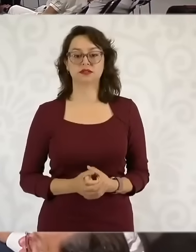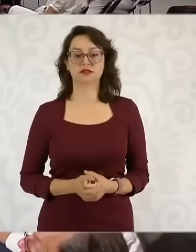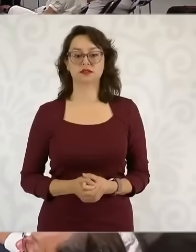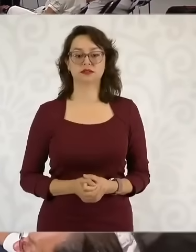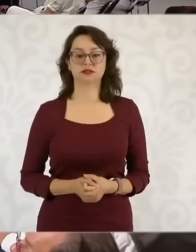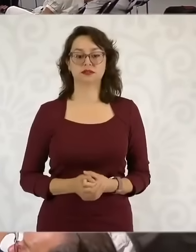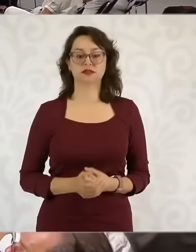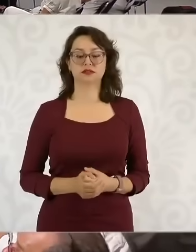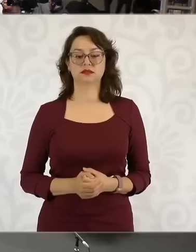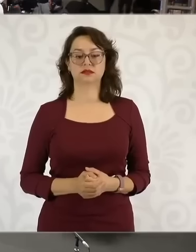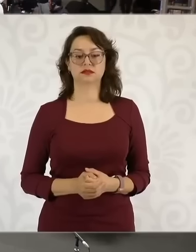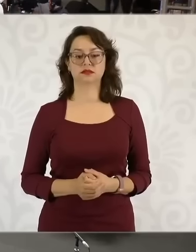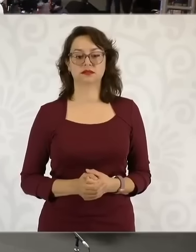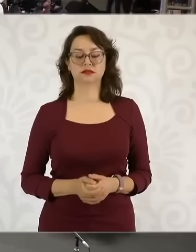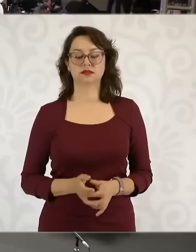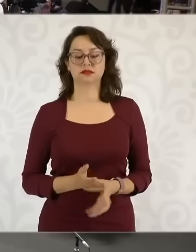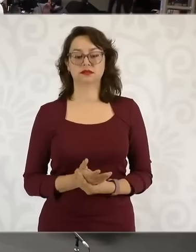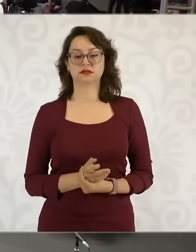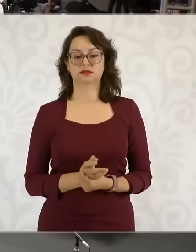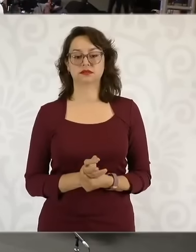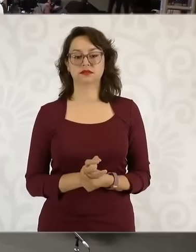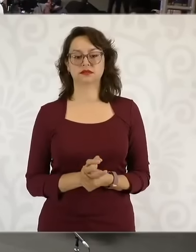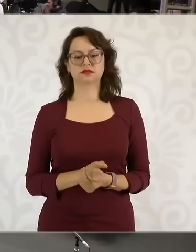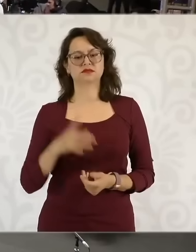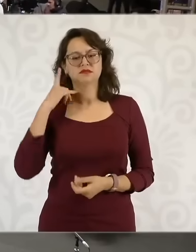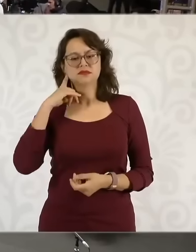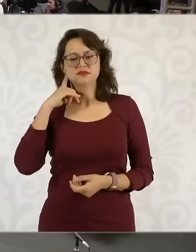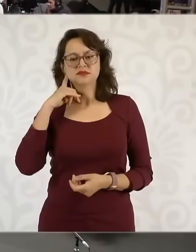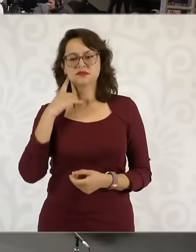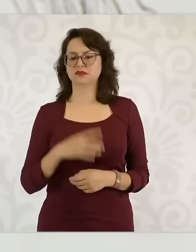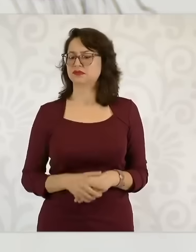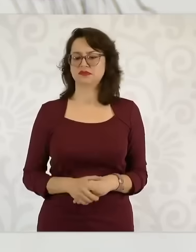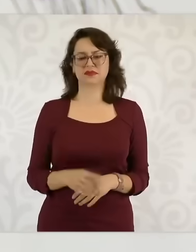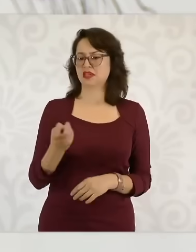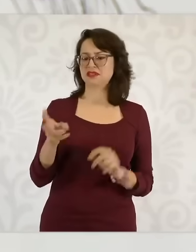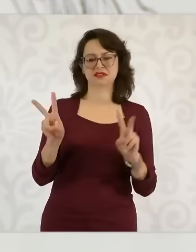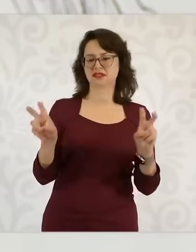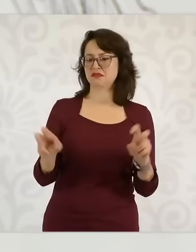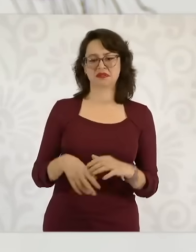de la movilización todo esto que se dio ni siquiera salió el tema Ni siquiera salió ese tema